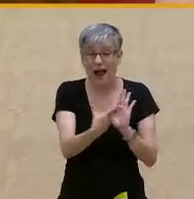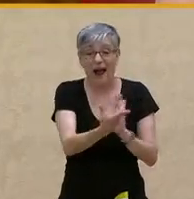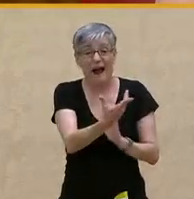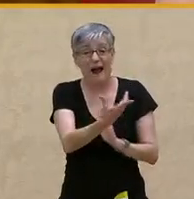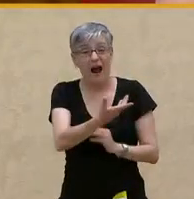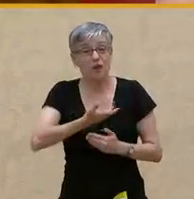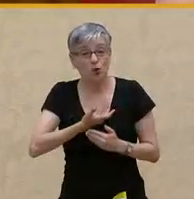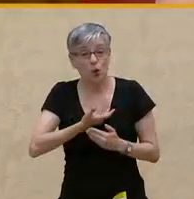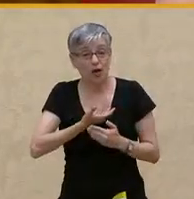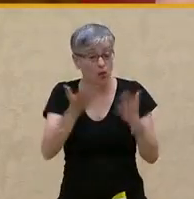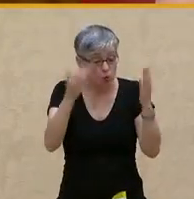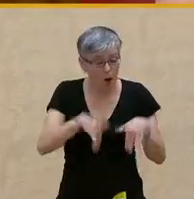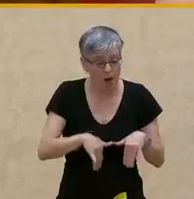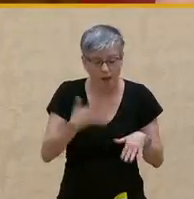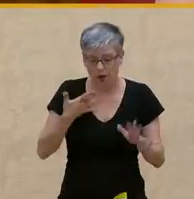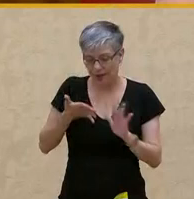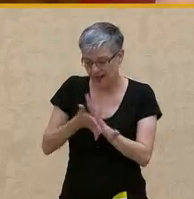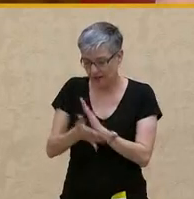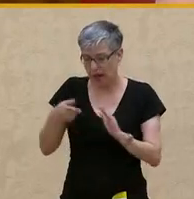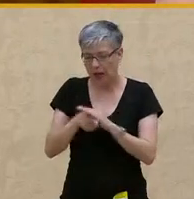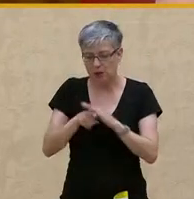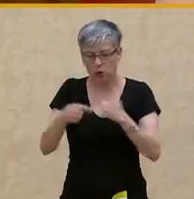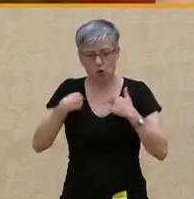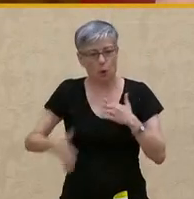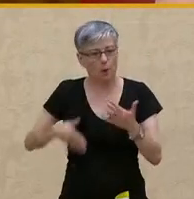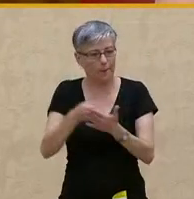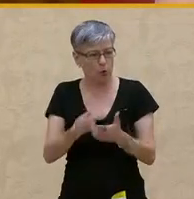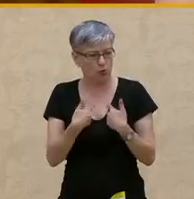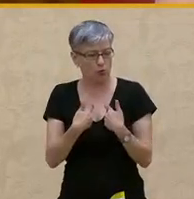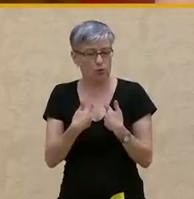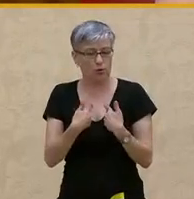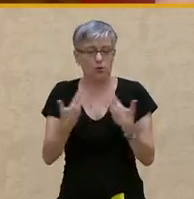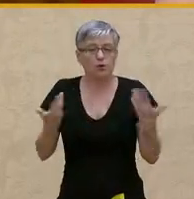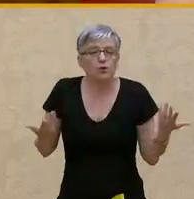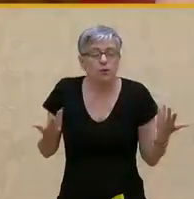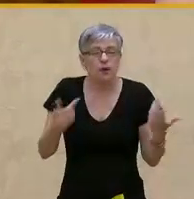lo tienes que gestionar tú, lo tienes que pagar tú. Entonces, para poder seguir visibilizando me